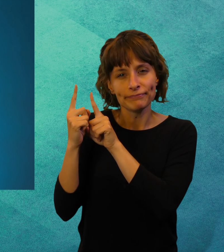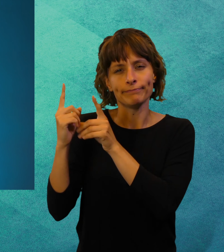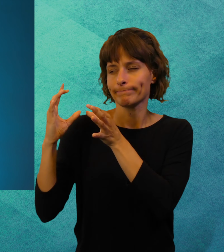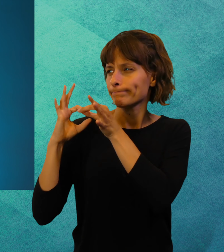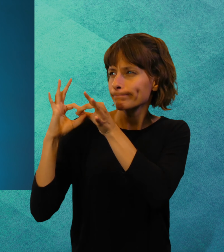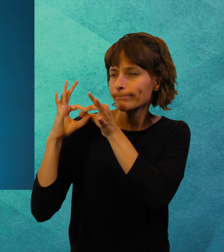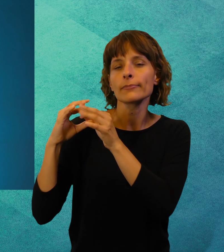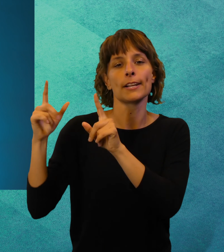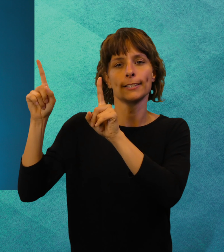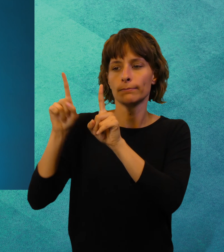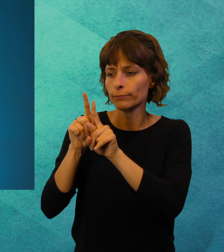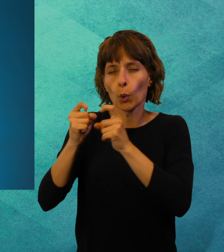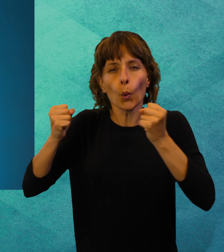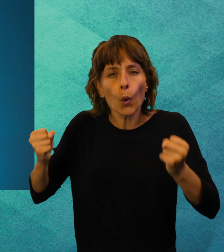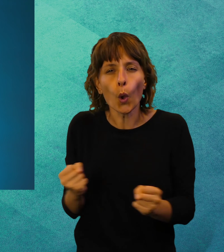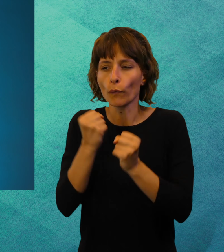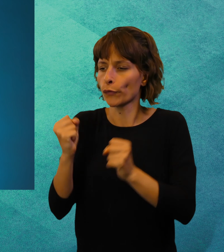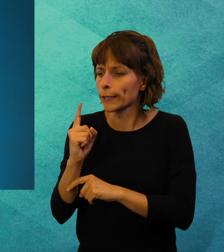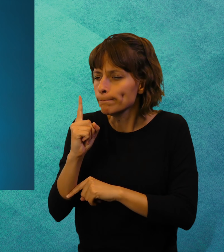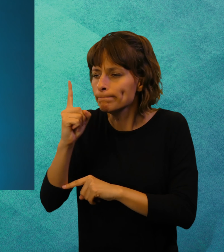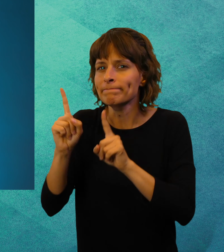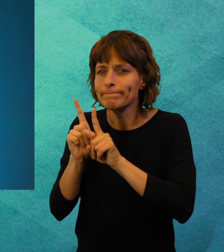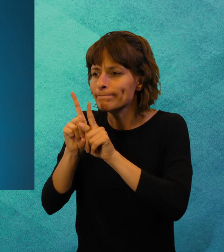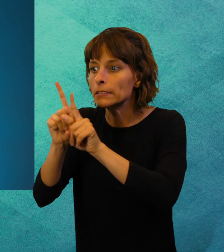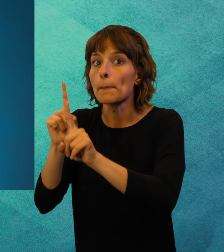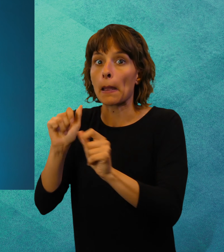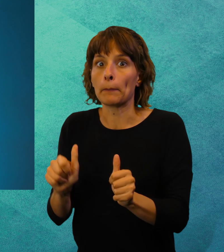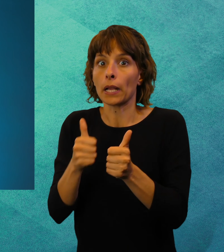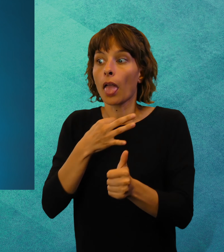zelf kan bedenken. Misschien heb je zelf nog een veel beter idee. Die kunnen helpen om te zorgen